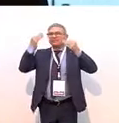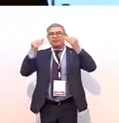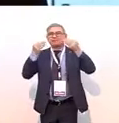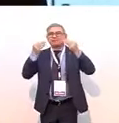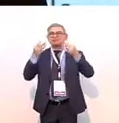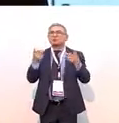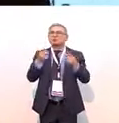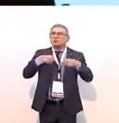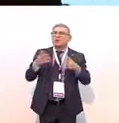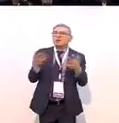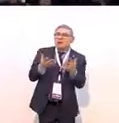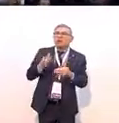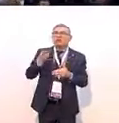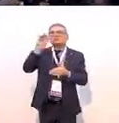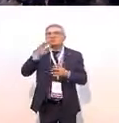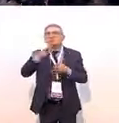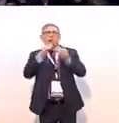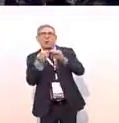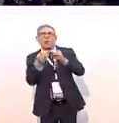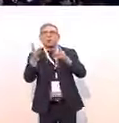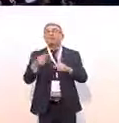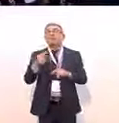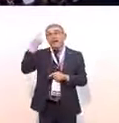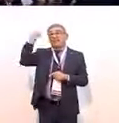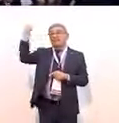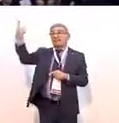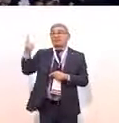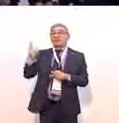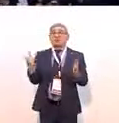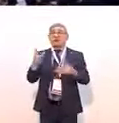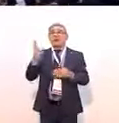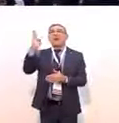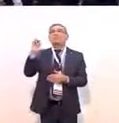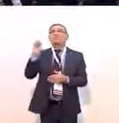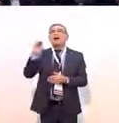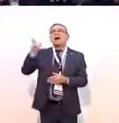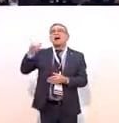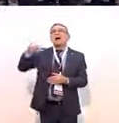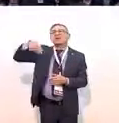essere. Mi veniva in mente immediatamente Bagnoli e la sua storia di impressionanti